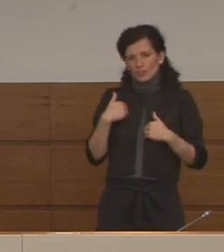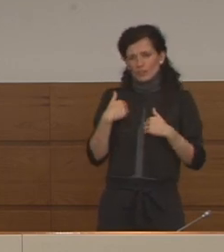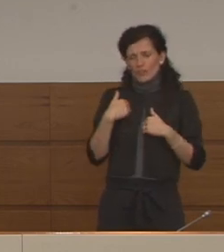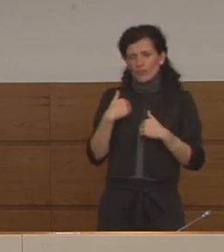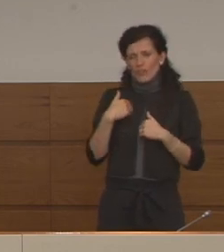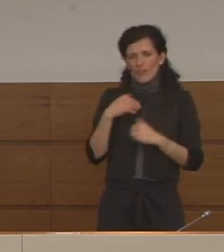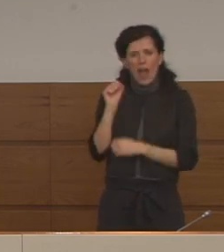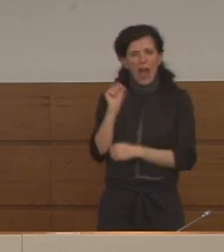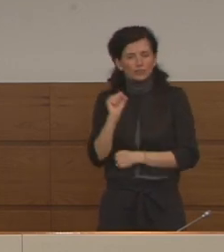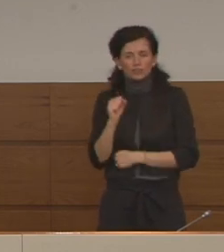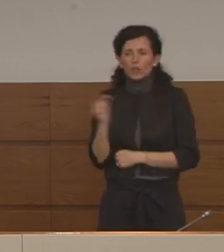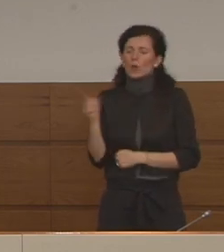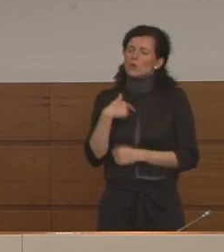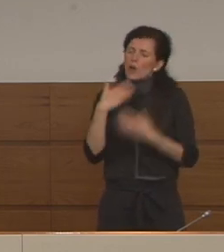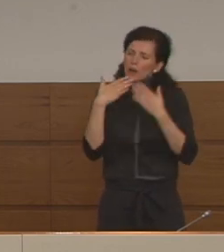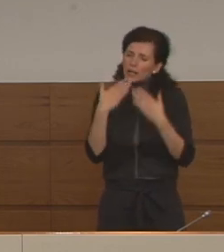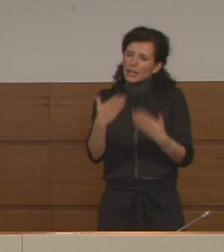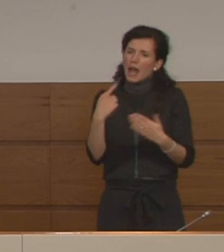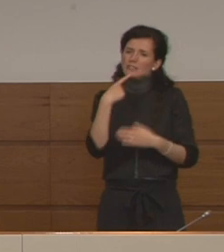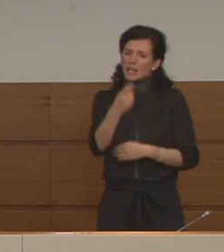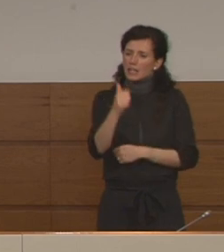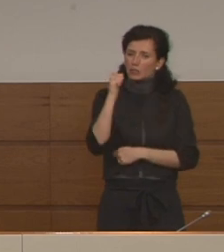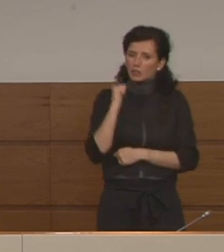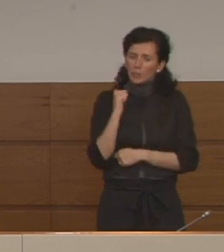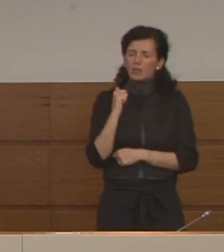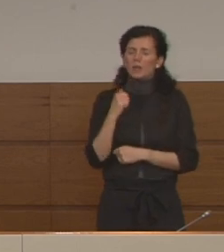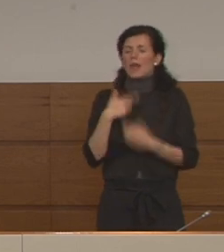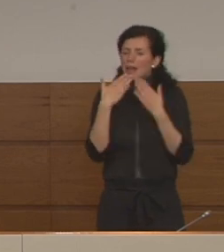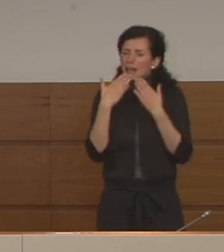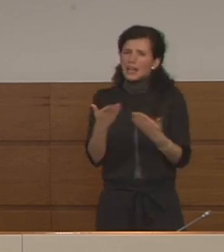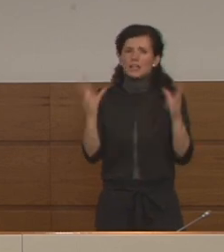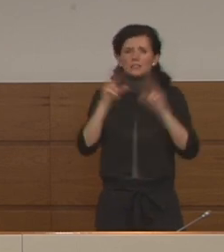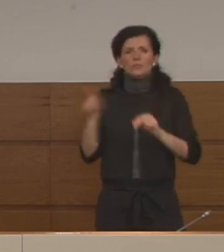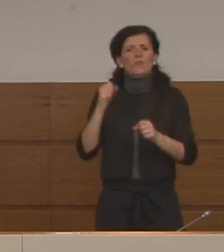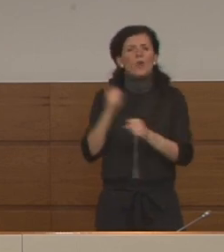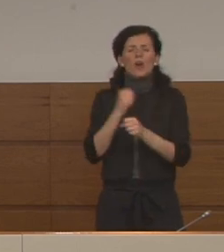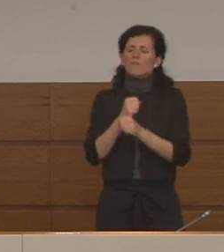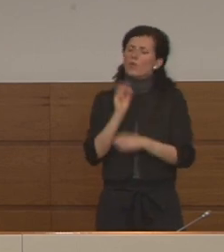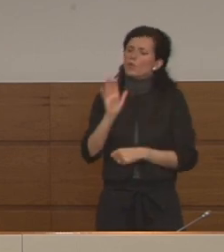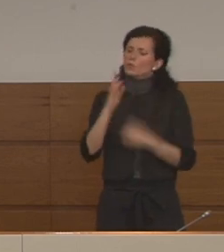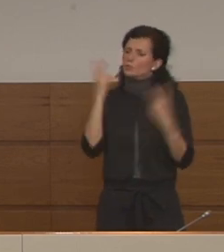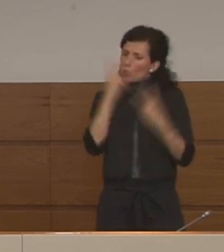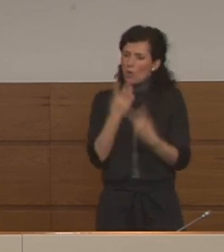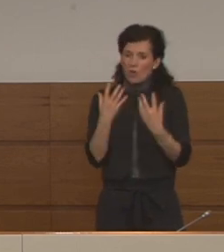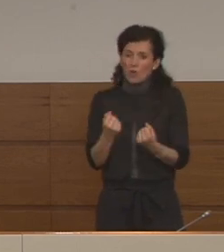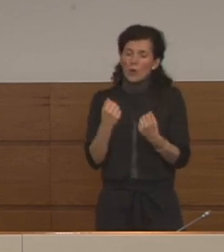quello che hai detto prima e quello che fai in concretezza. Ma io vorrei...